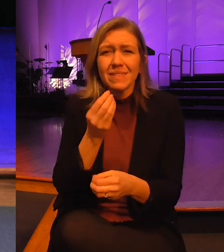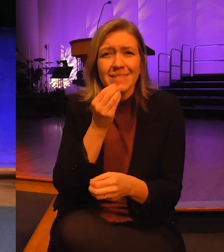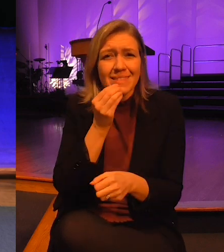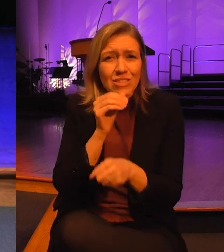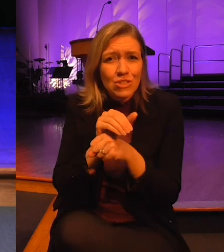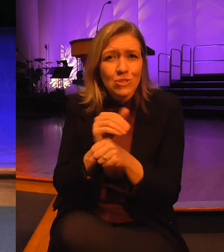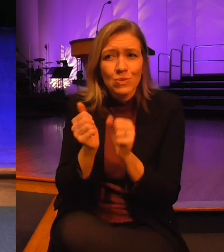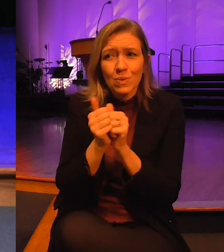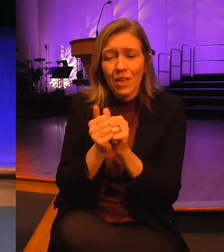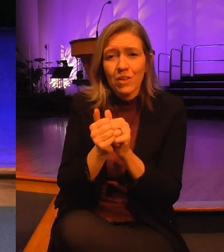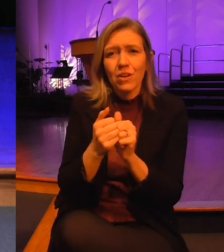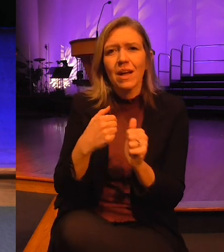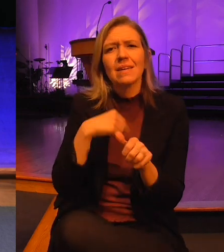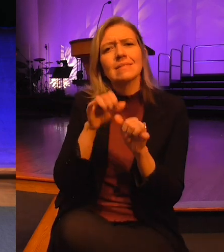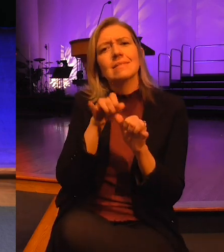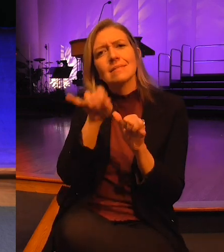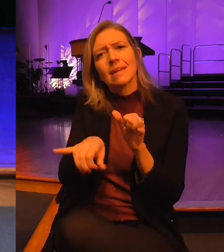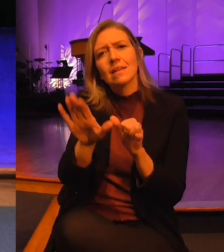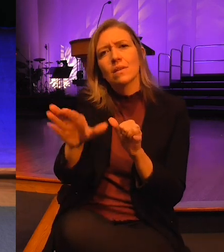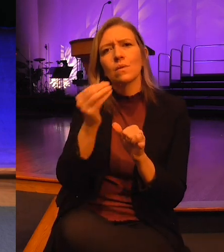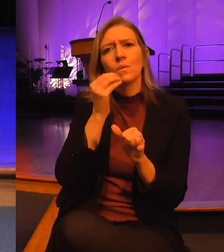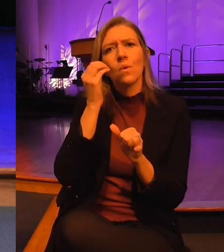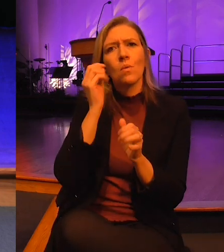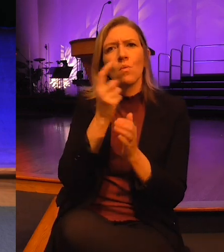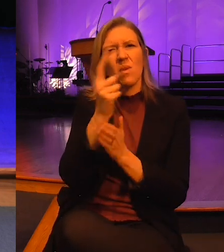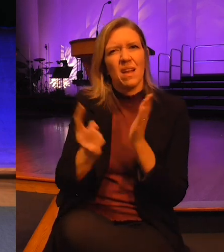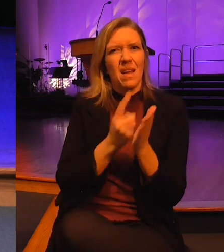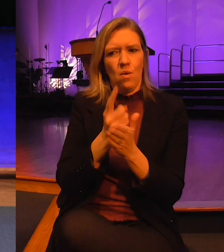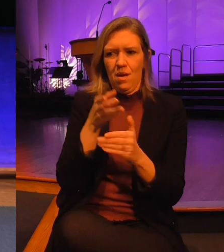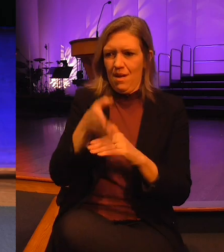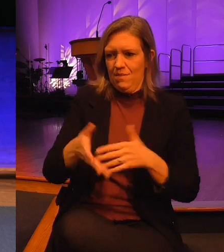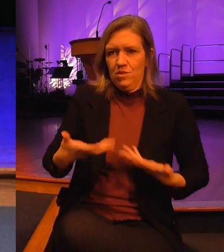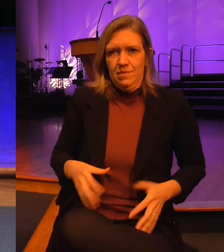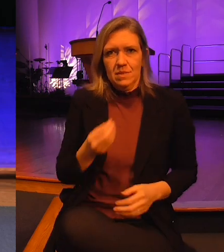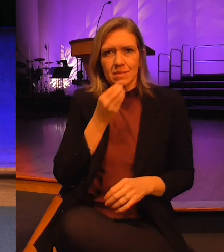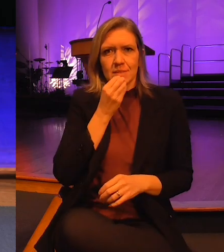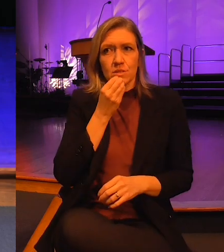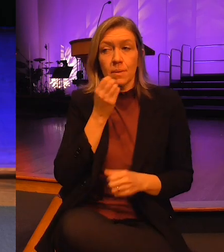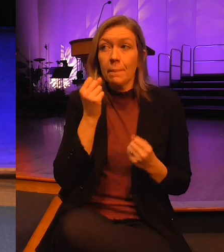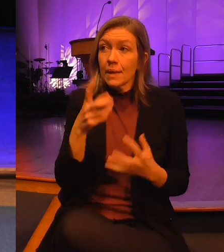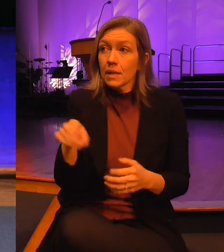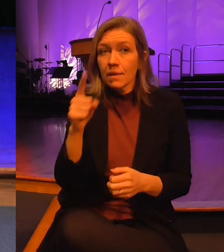hora después de la cena, lo cual nunca hago y como muchos de ustedes saben, perdí a mi papá en el verano. Estoy